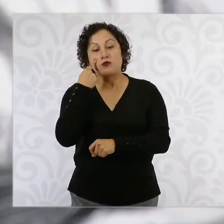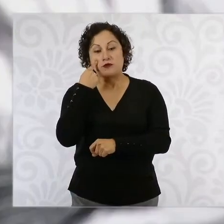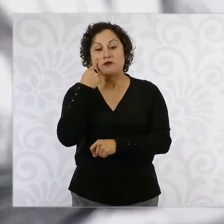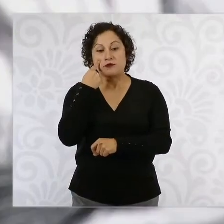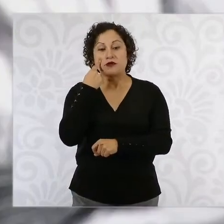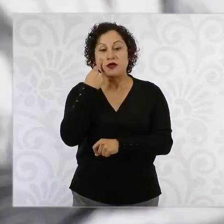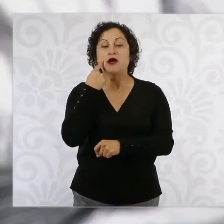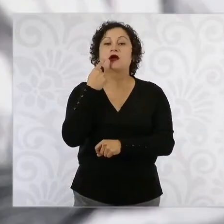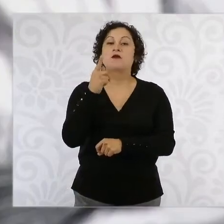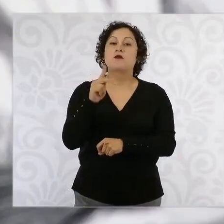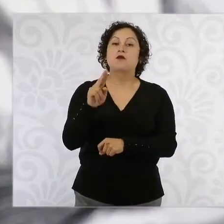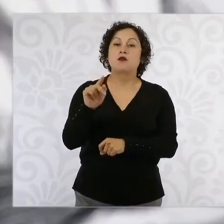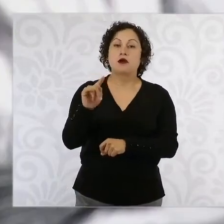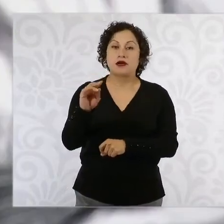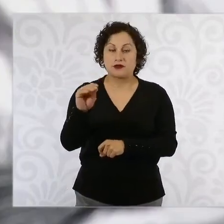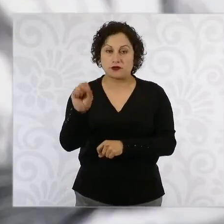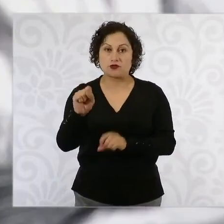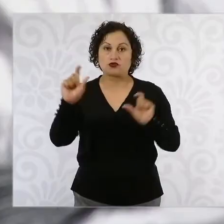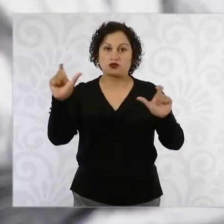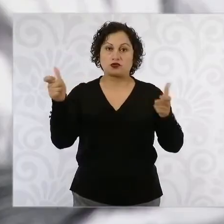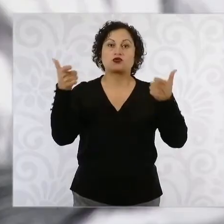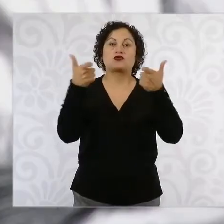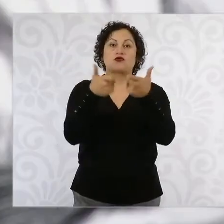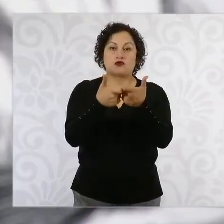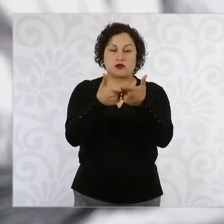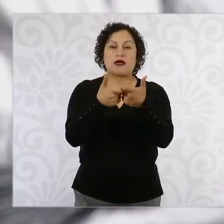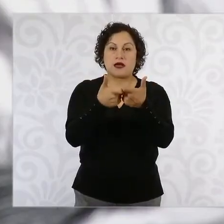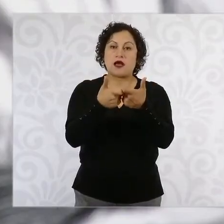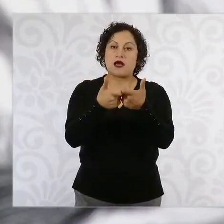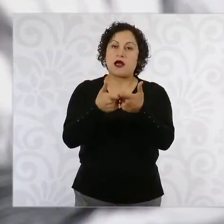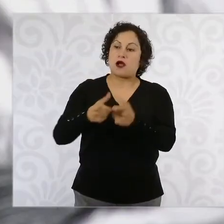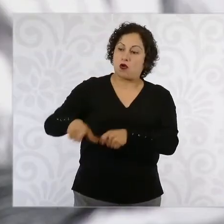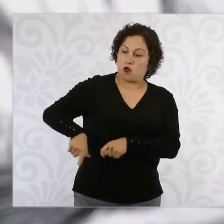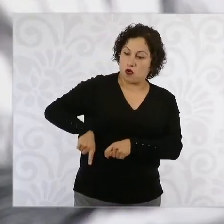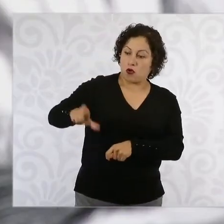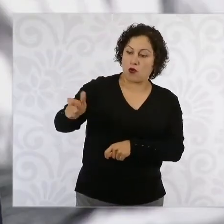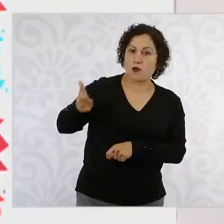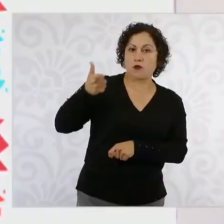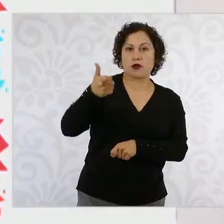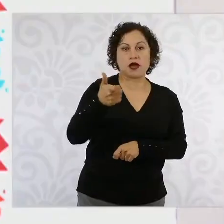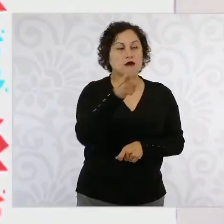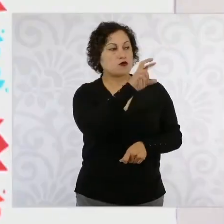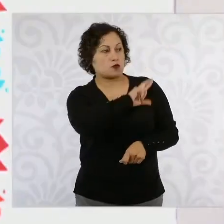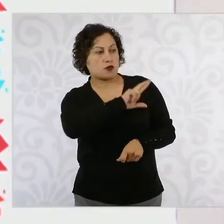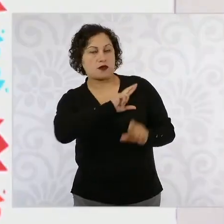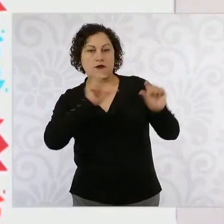pública y otra parte de inversión privada que también muy importante para el desarrollo del país